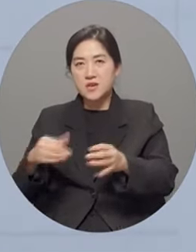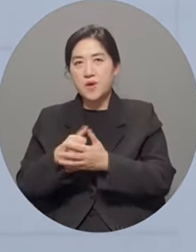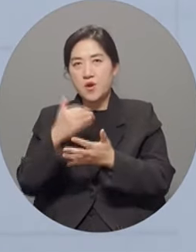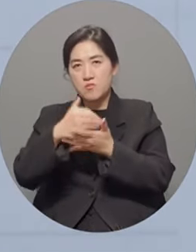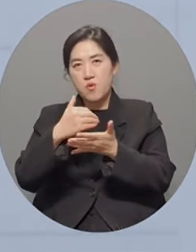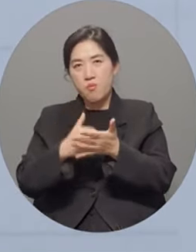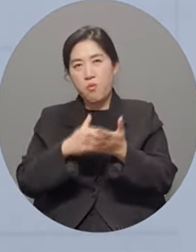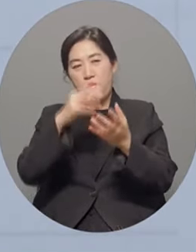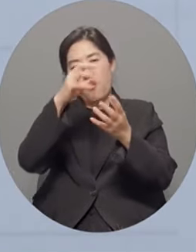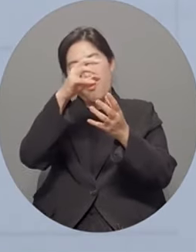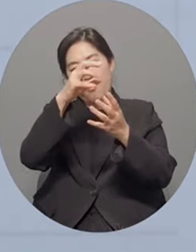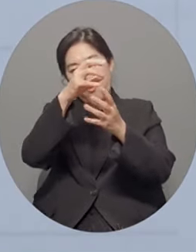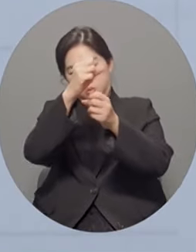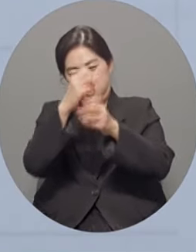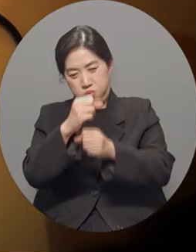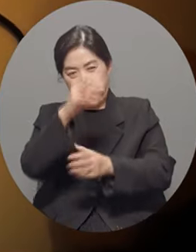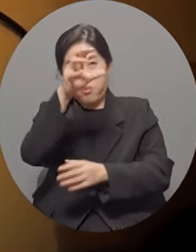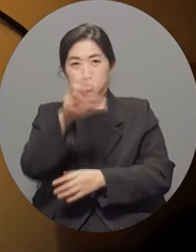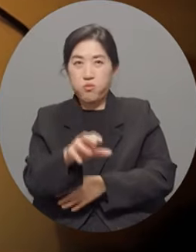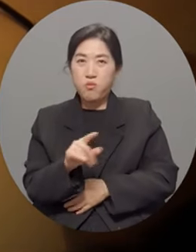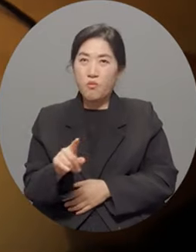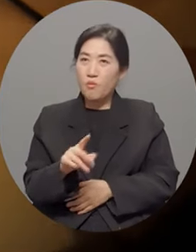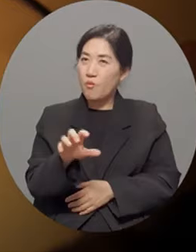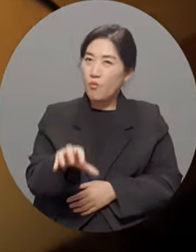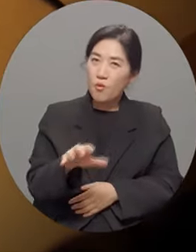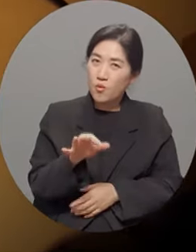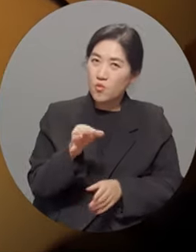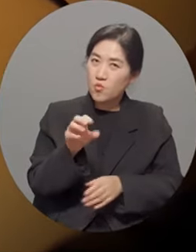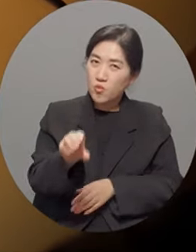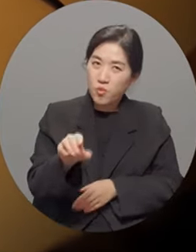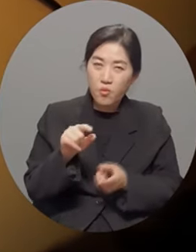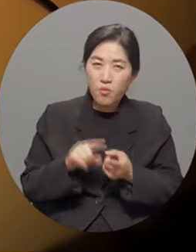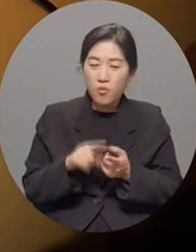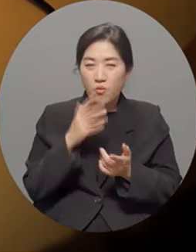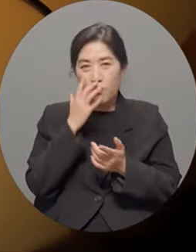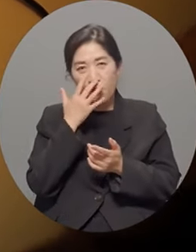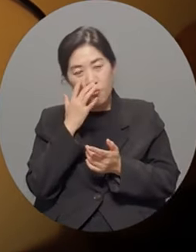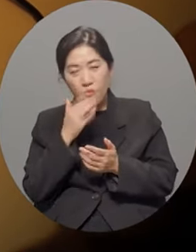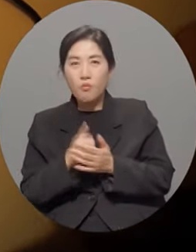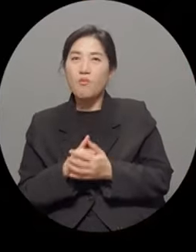생산, 제조, 금융 등 투자 대상을 두루뭉술하게 표현해 실제 어디에 돈이